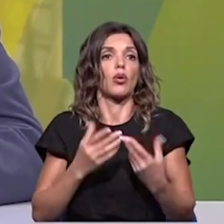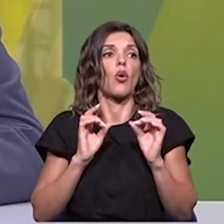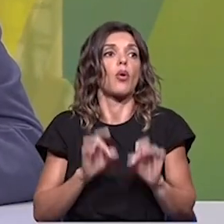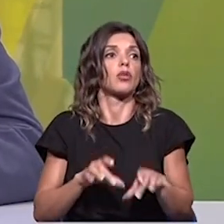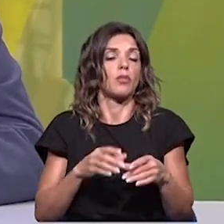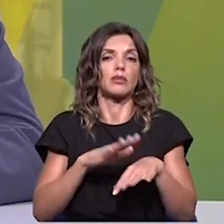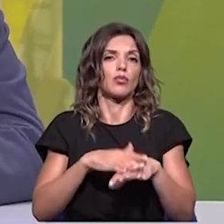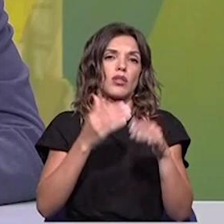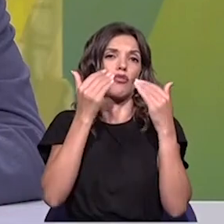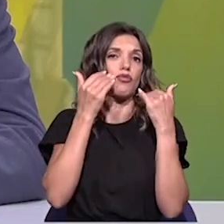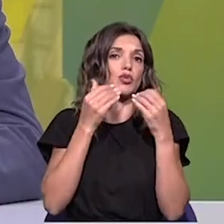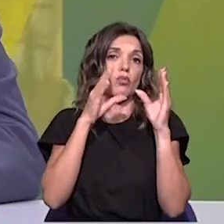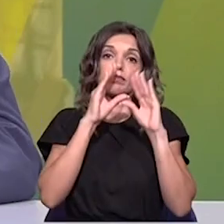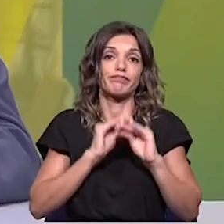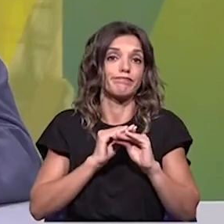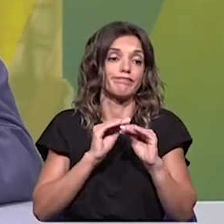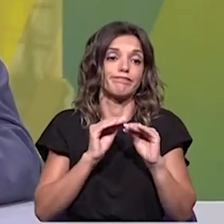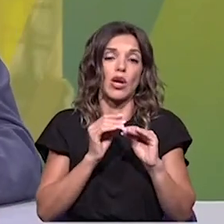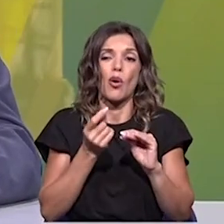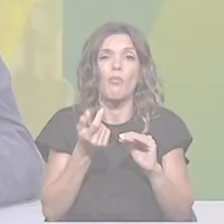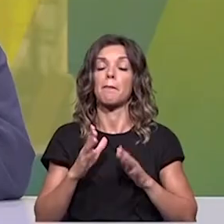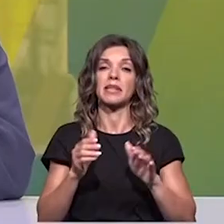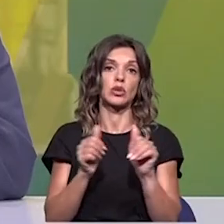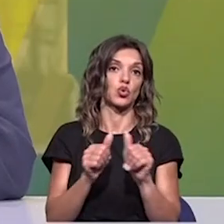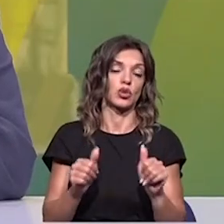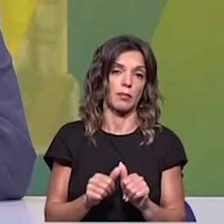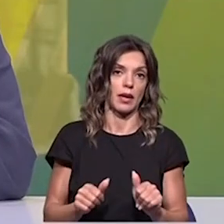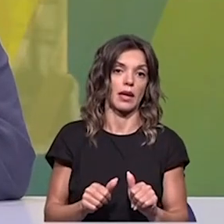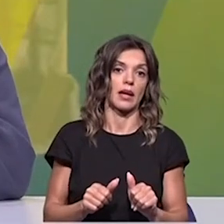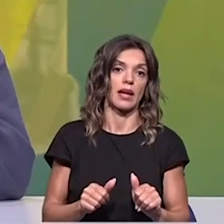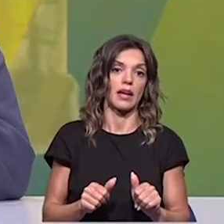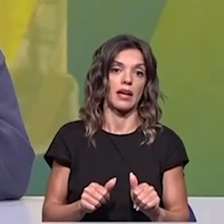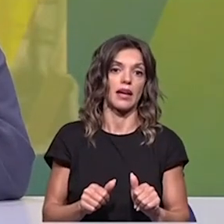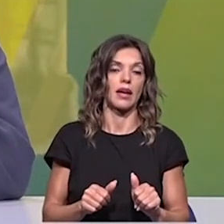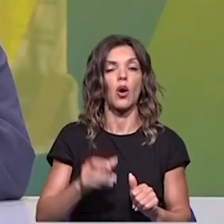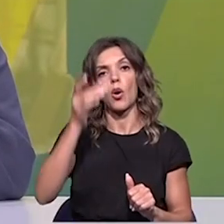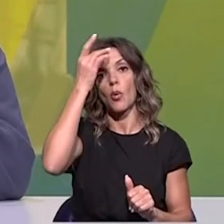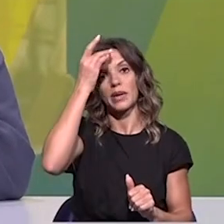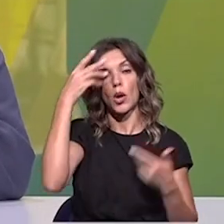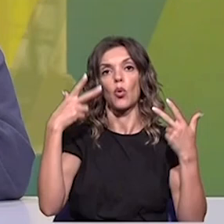e o sistema, supostamente, é apenas recuperado aos poucos. No ponto de vista do LIVRE, tem que ser o sistema público a responder.